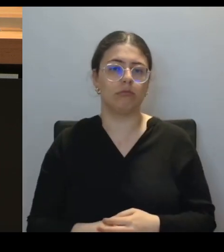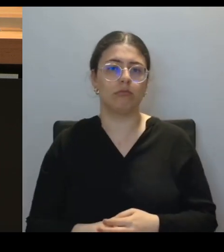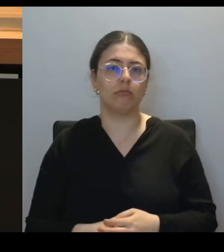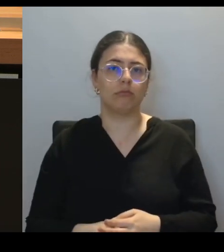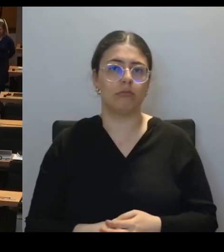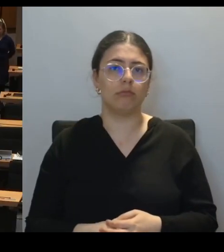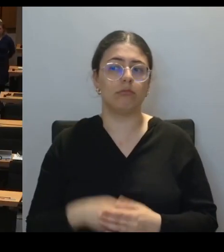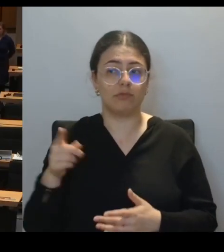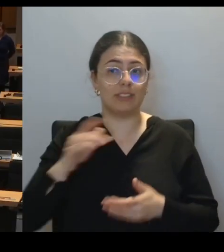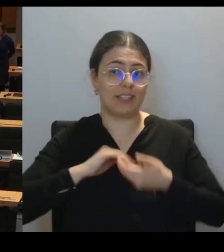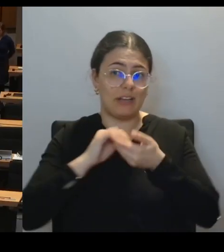So dann